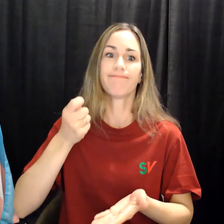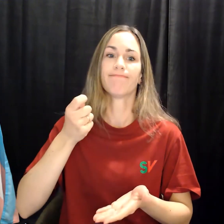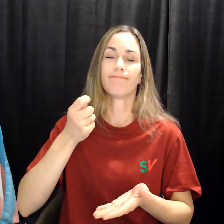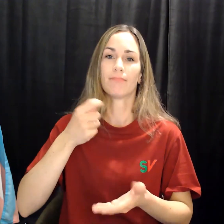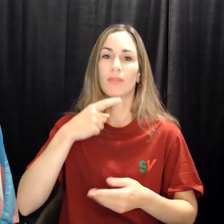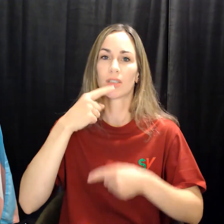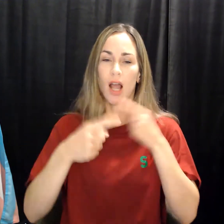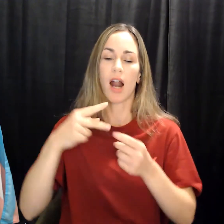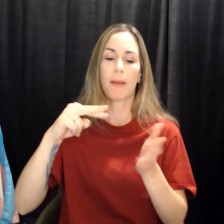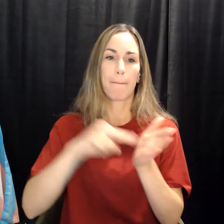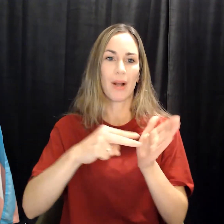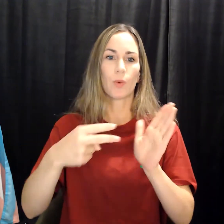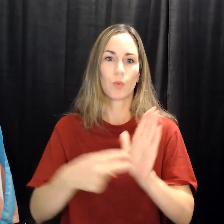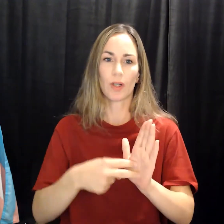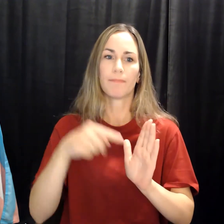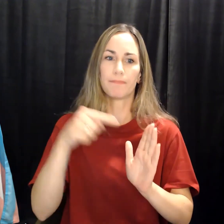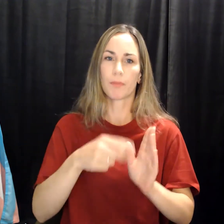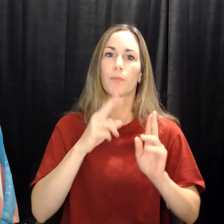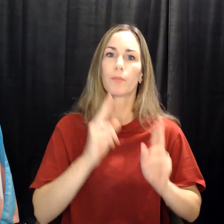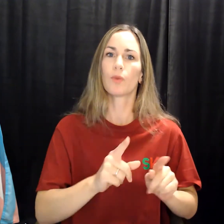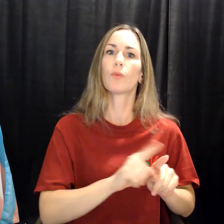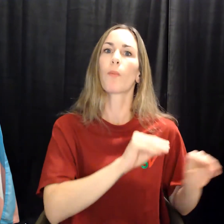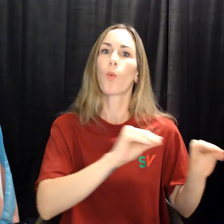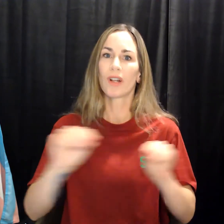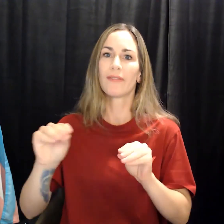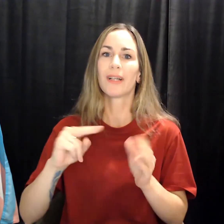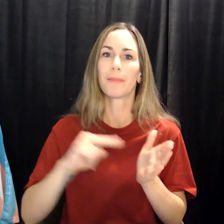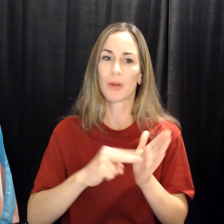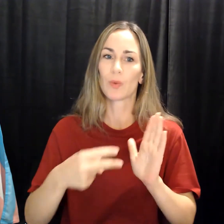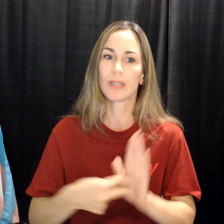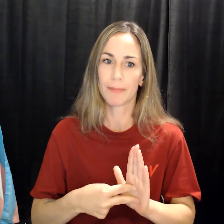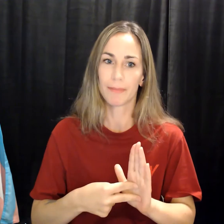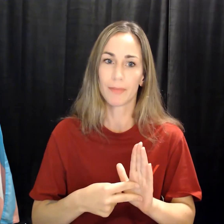vedtatt at talemetoden skulle brukes som undervisningsmetode,